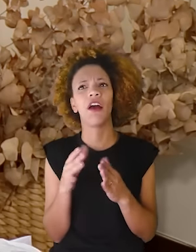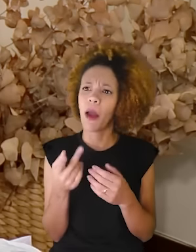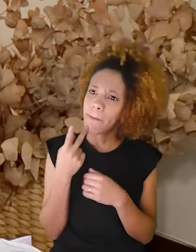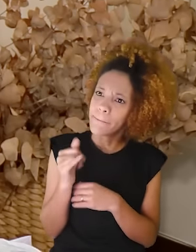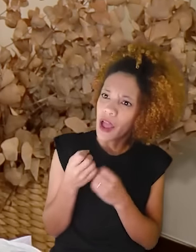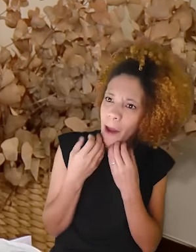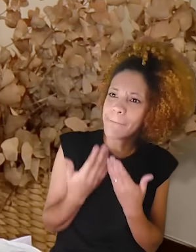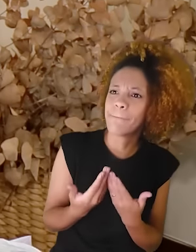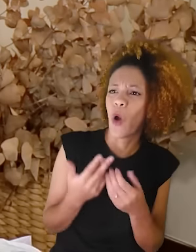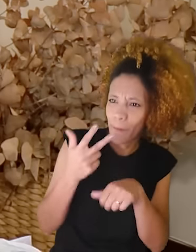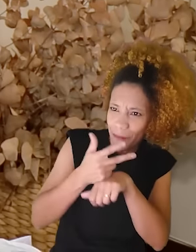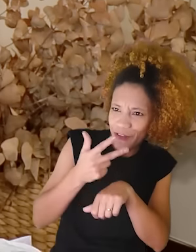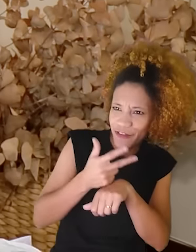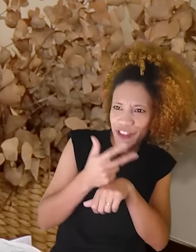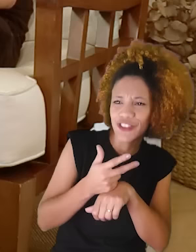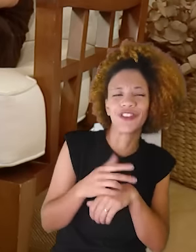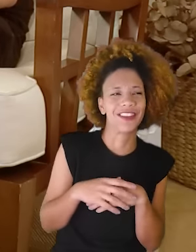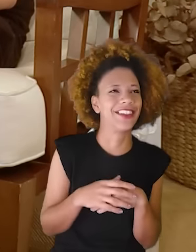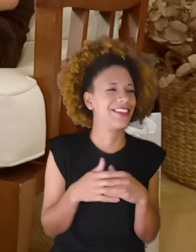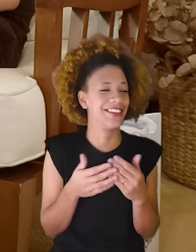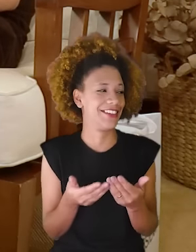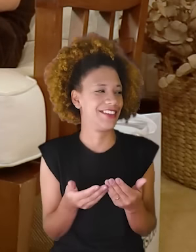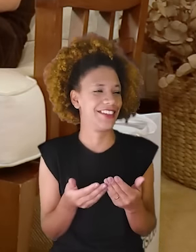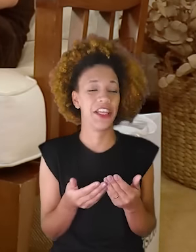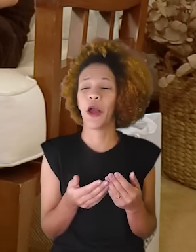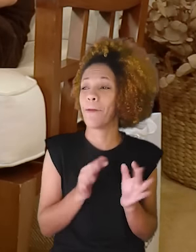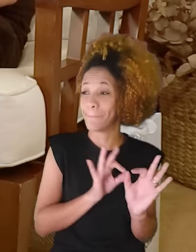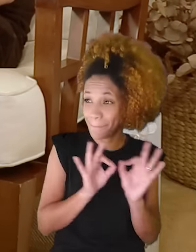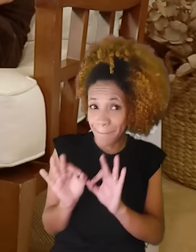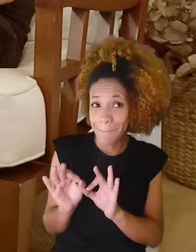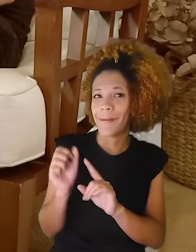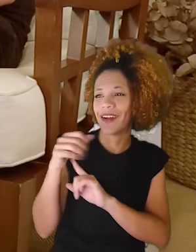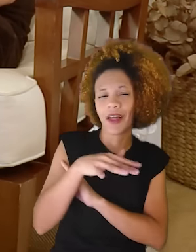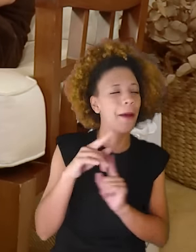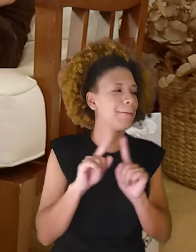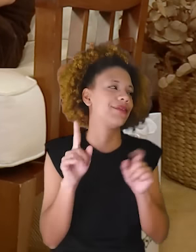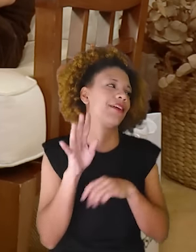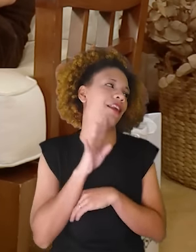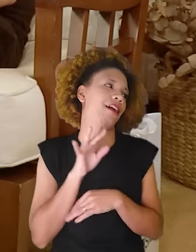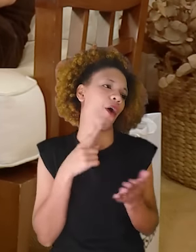Não pai é bom para fazer vídeo e tal e e Passi na mídia que você mas é legal você combinar